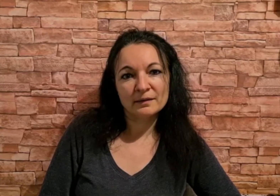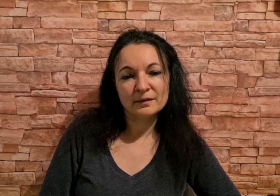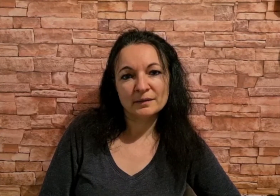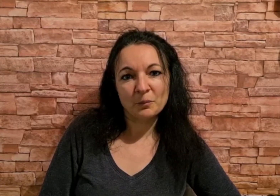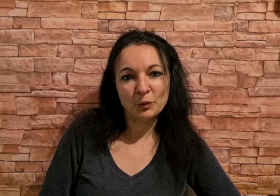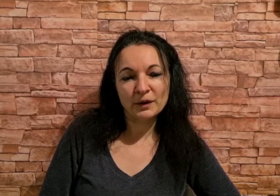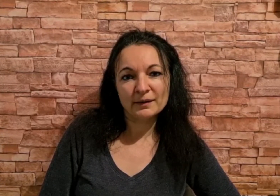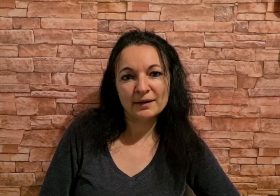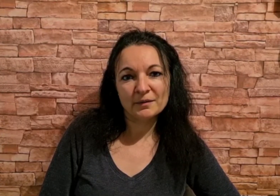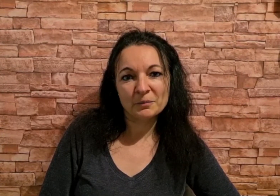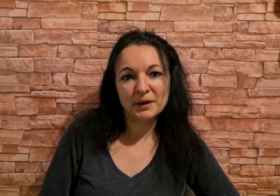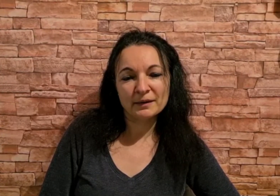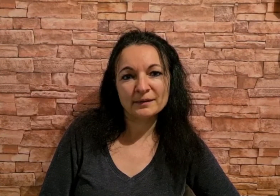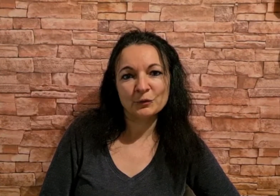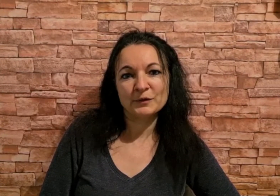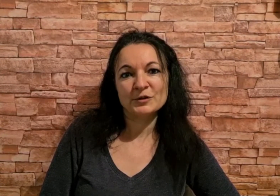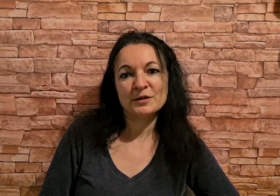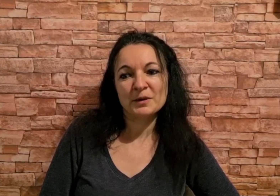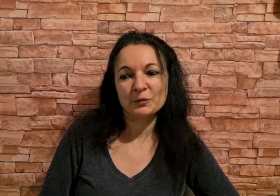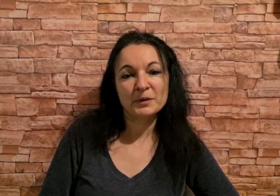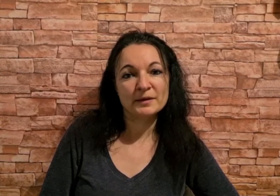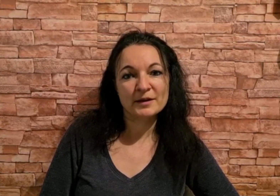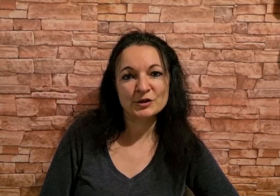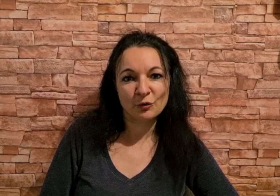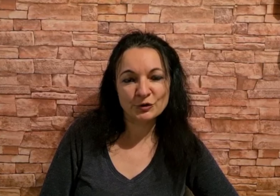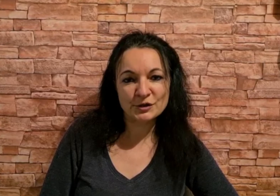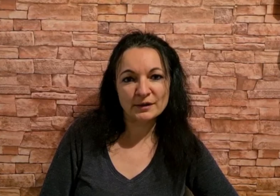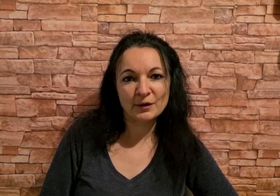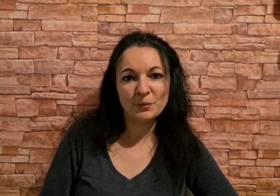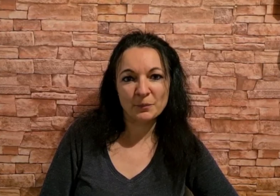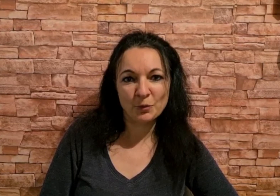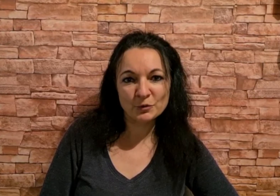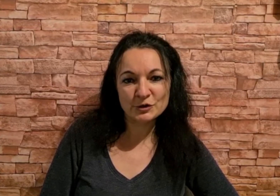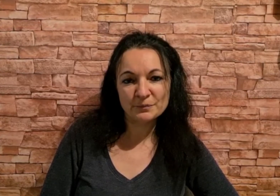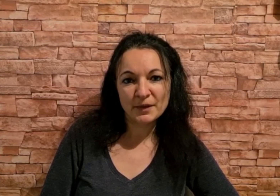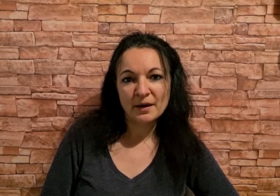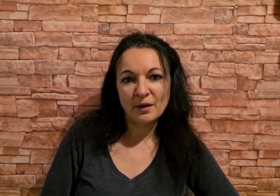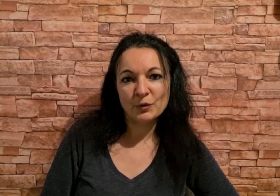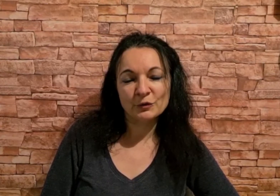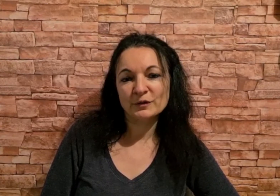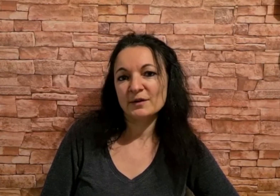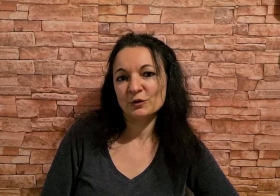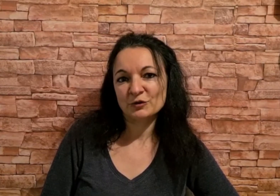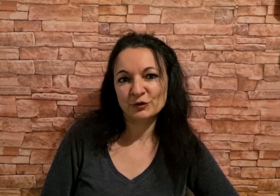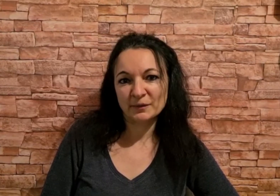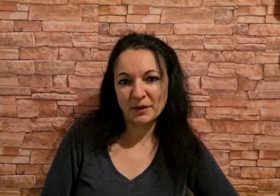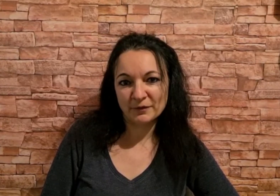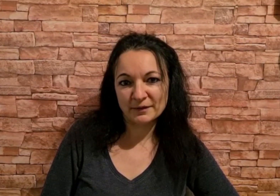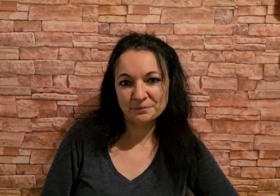prekrasan osjećaj bilo biti nečije oči, nekome pomoći, a ujedno se i odlično zabaviti.